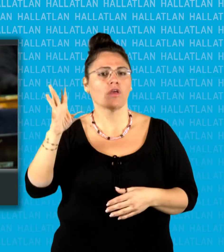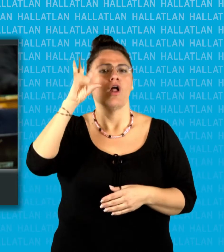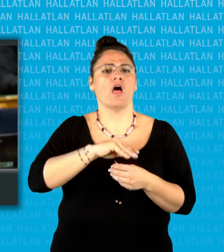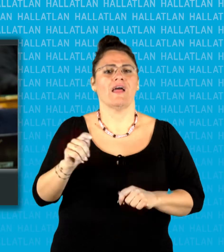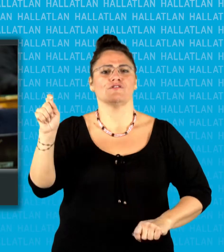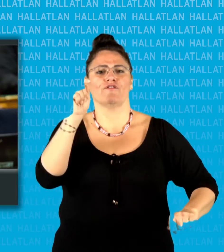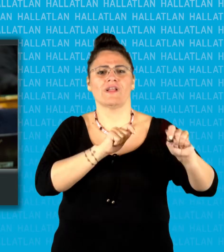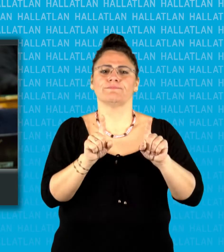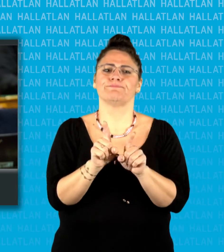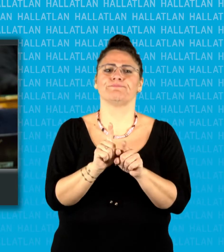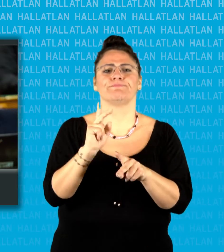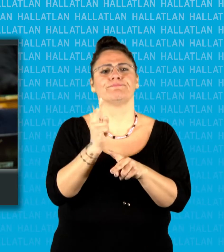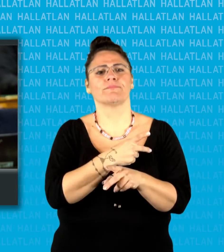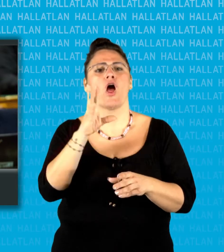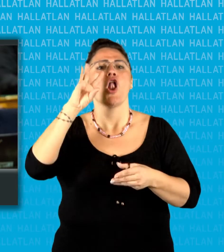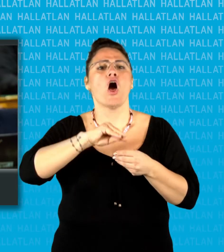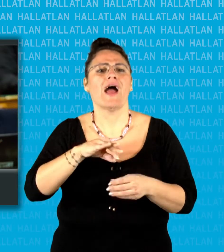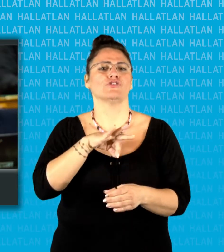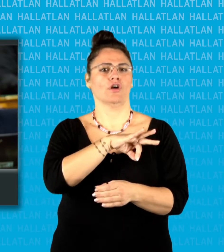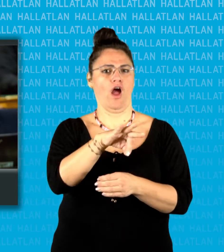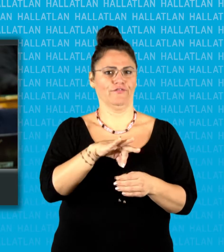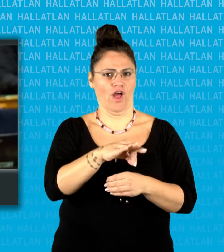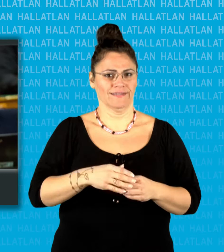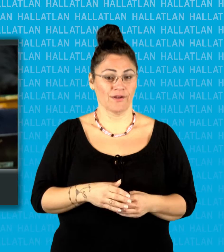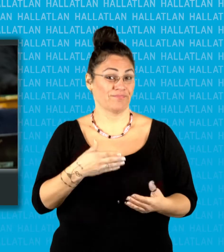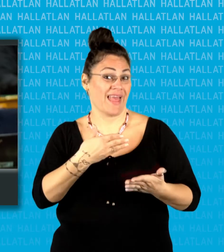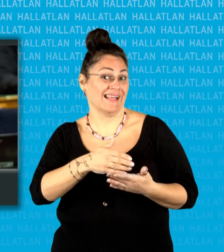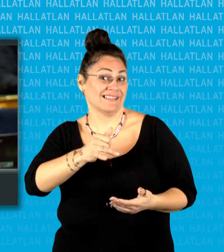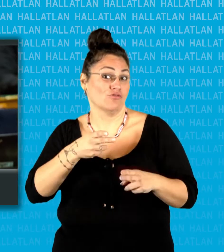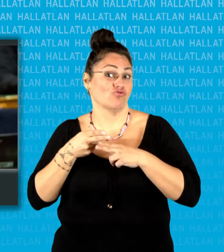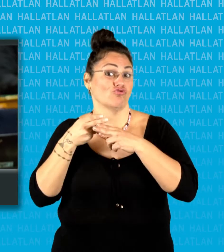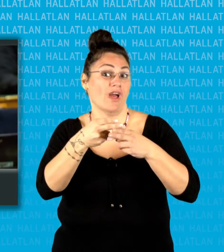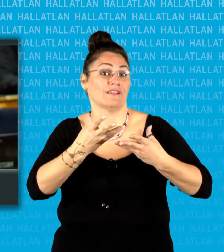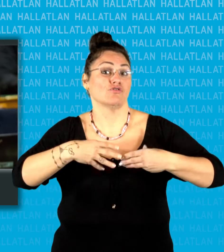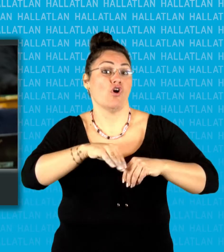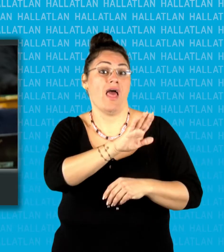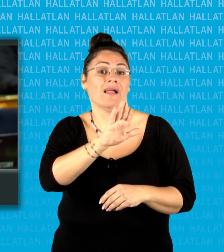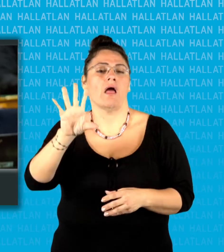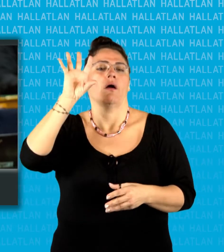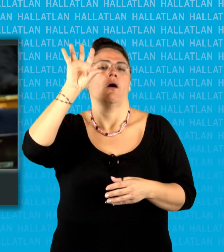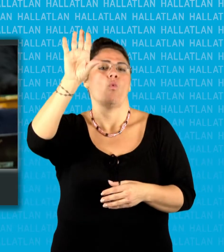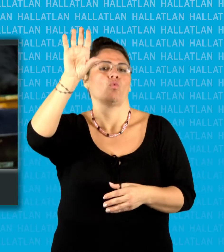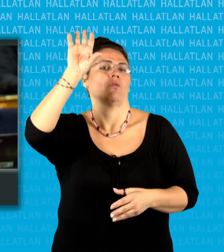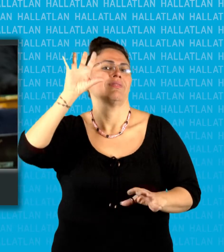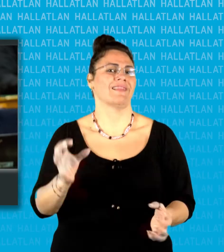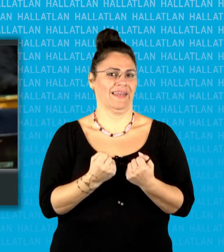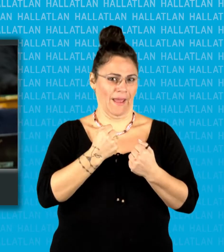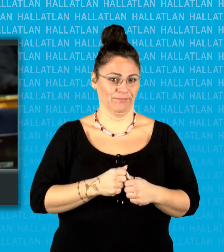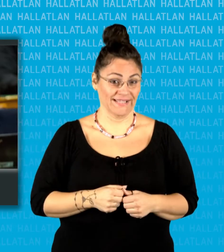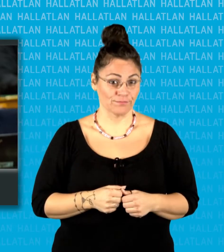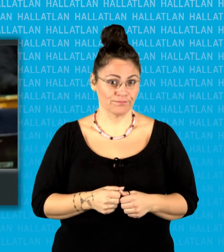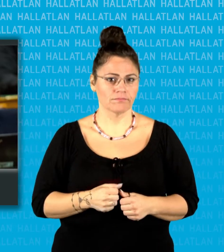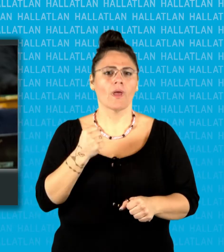illetve a lakásvásárláshoz segítséget nyújtó úgynevezett lakáscafeteria is segíti a családok otthonteremtését.